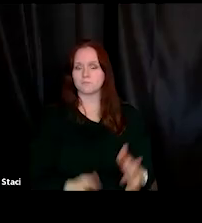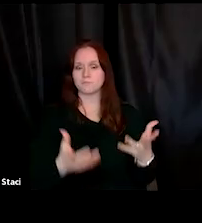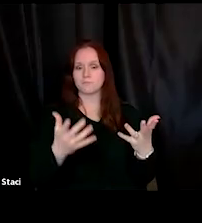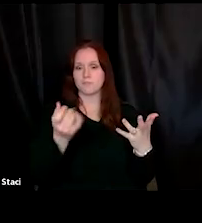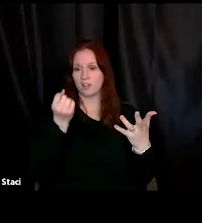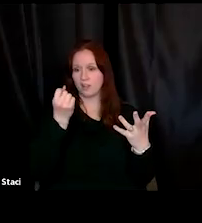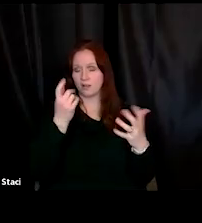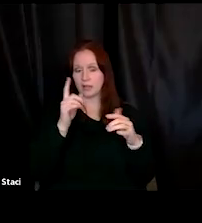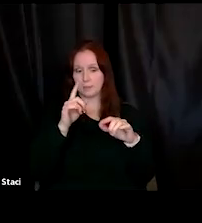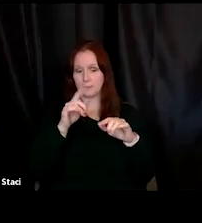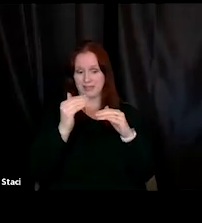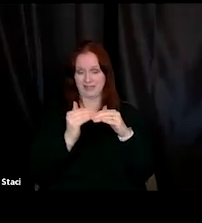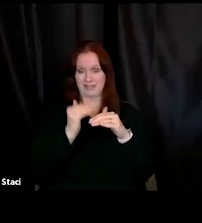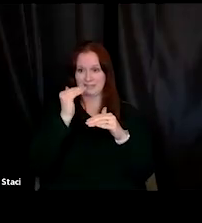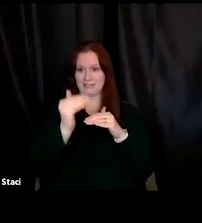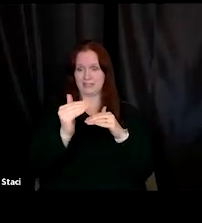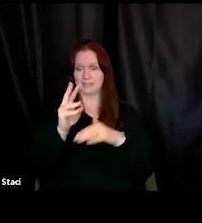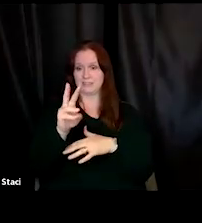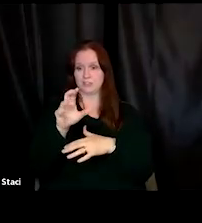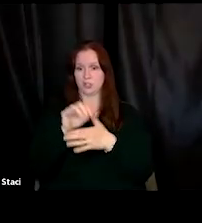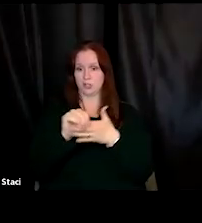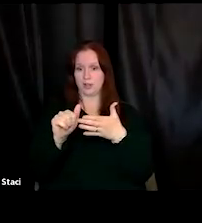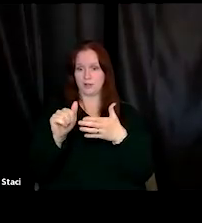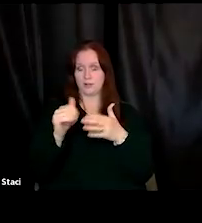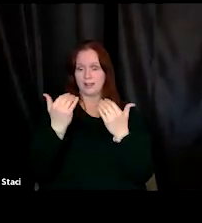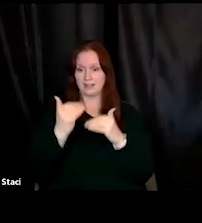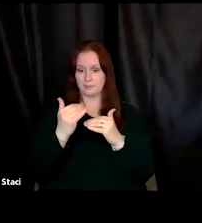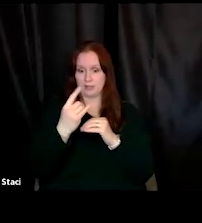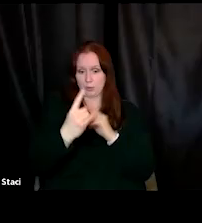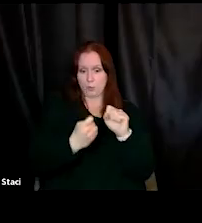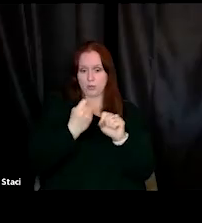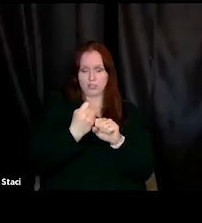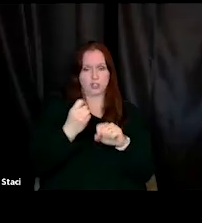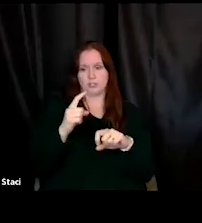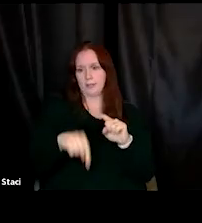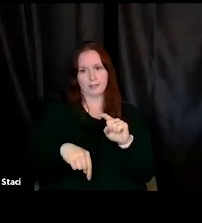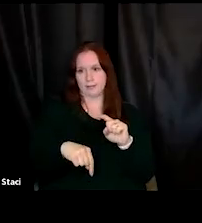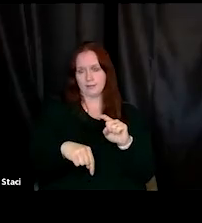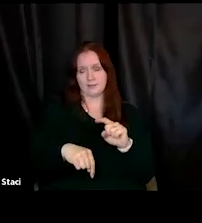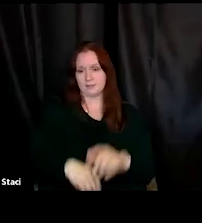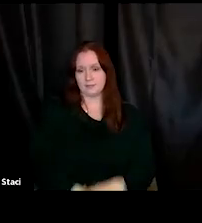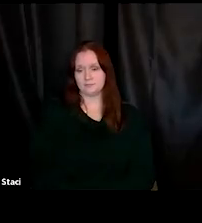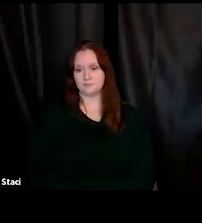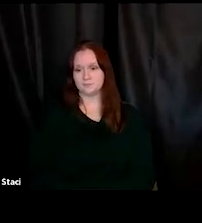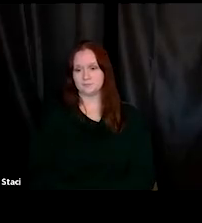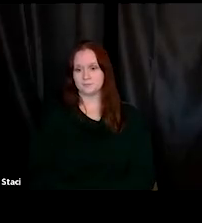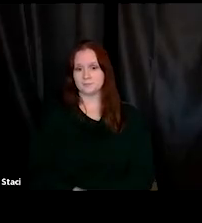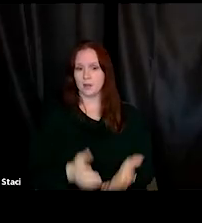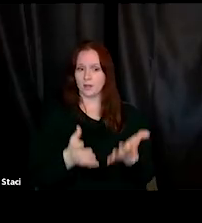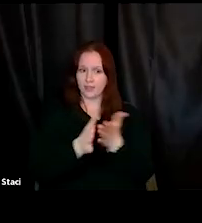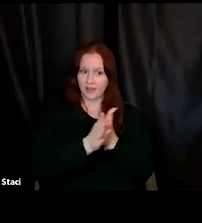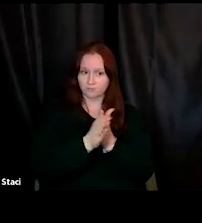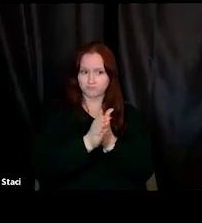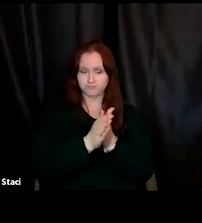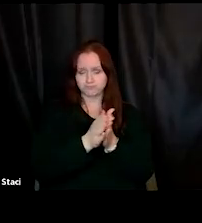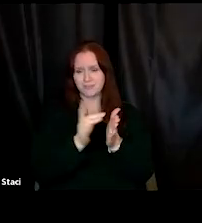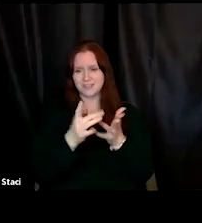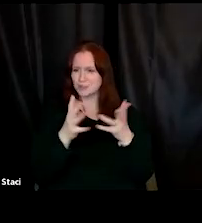Como resultado, estamos desarrollando un nuevo sistema de información ocupacional, que reemplazará el Diccionario de Títulos Ocupacionales